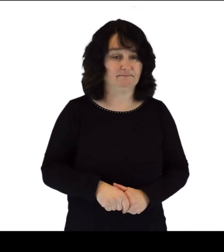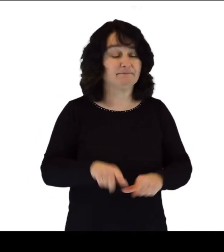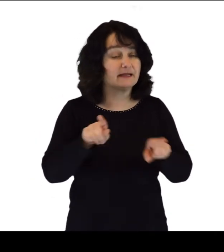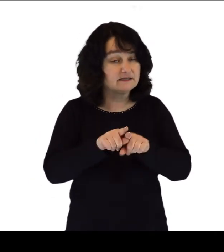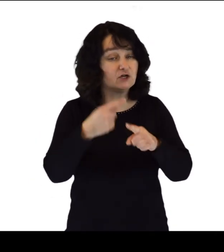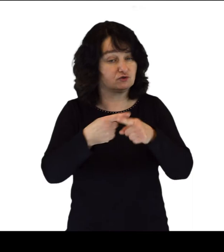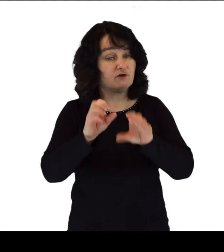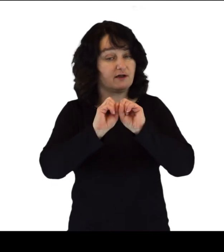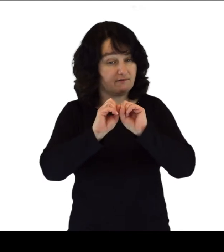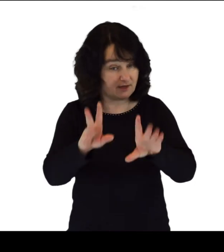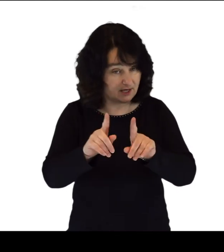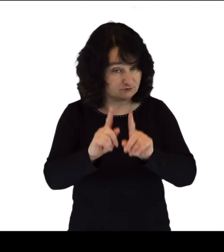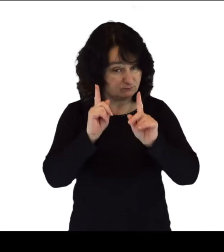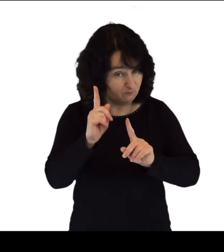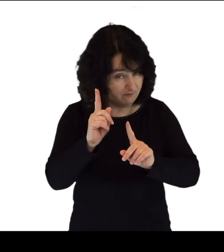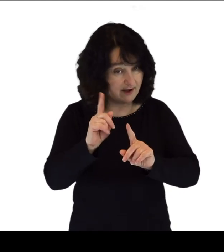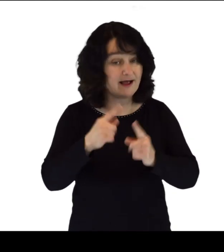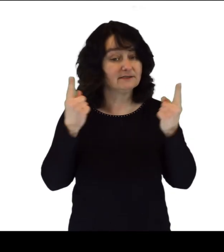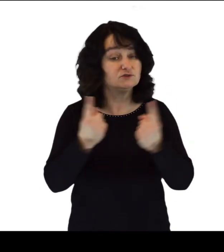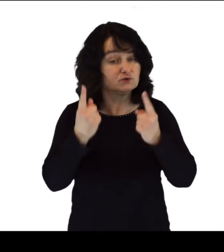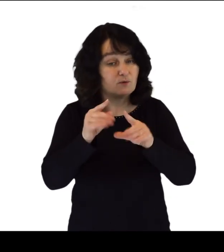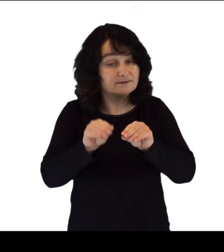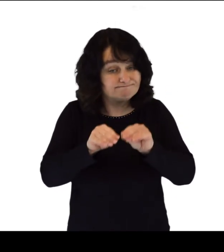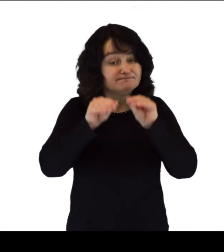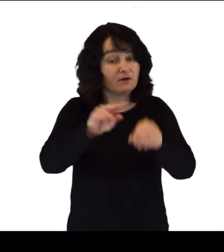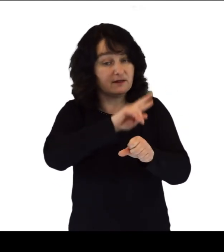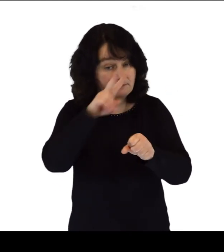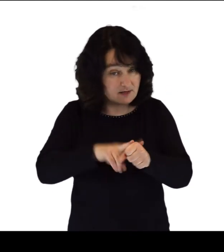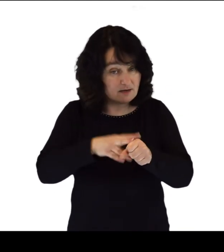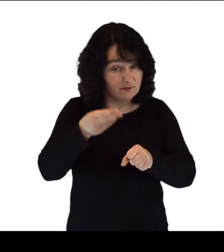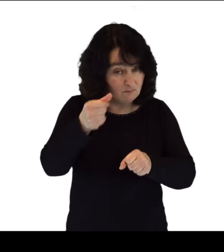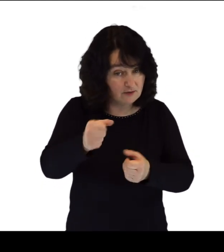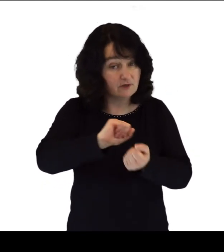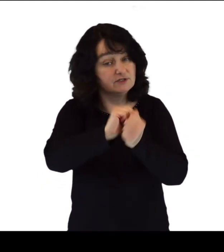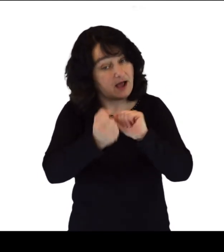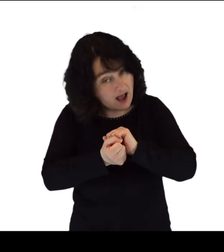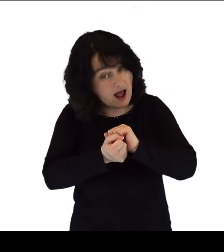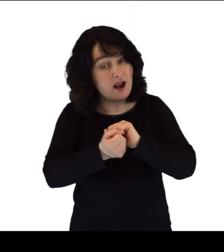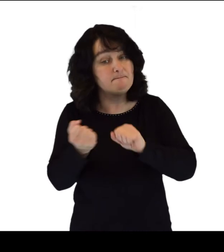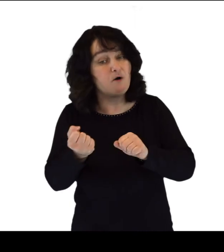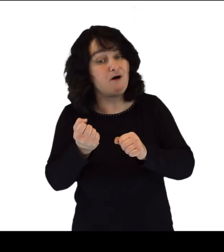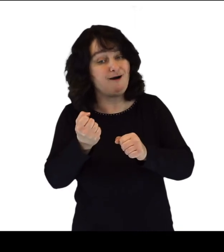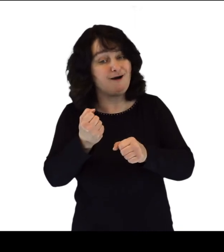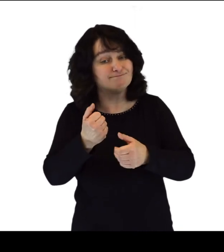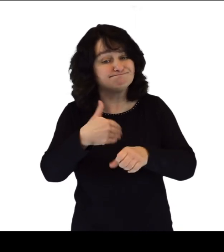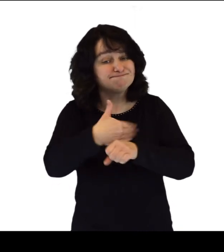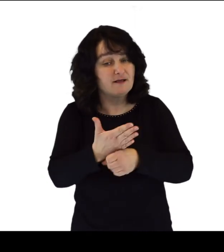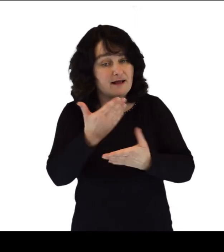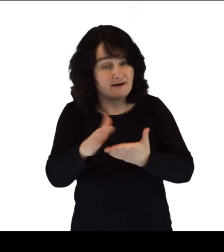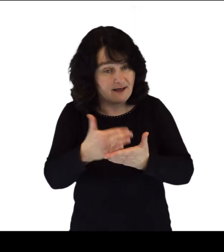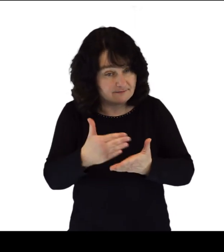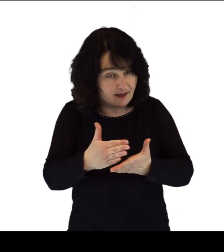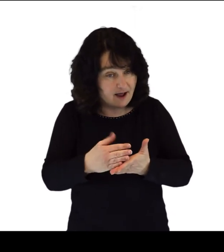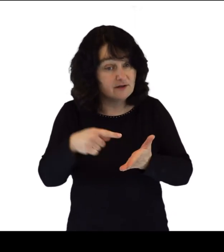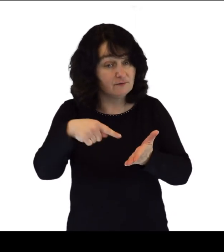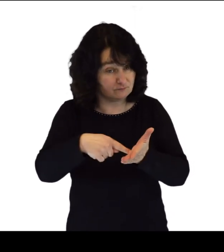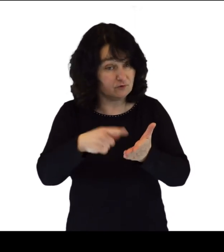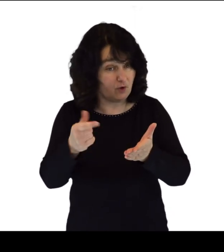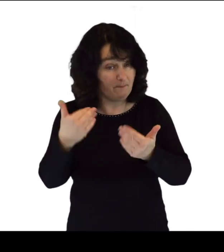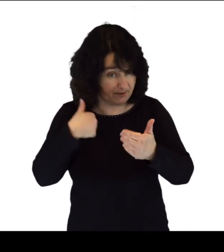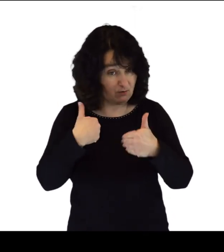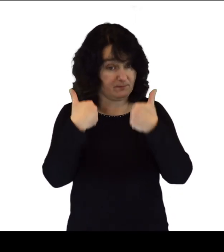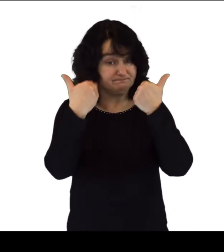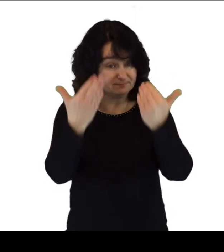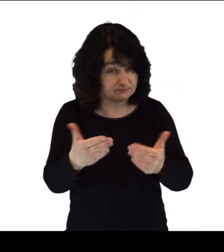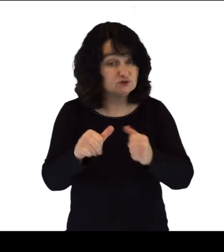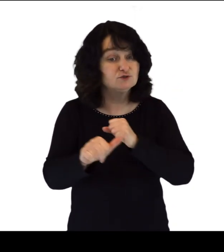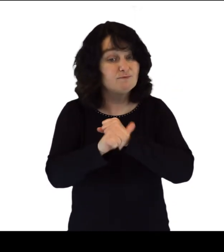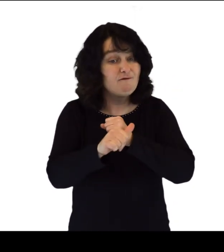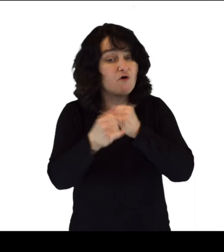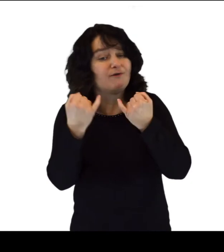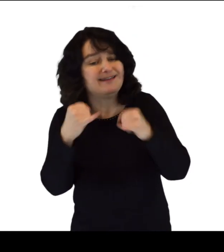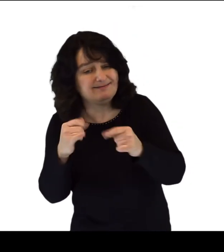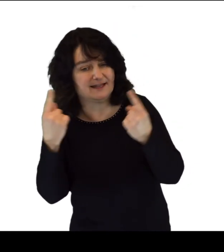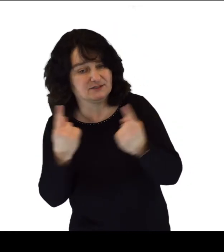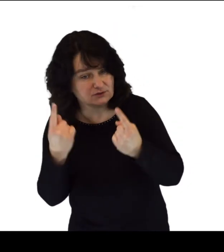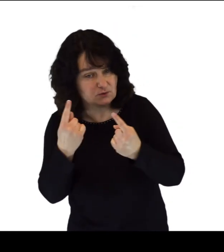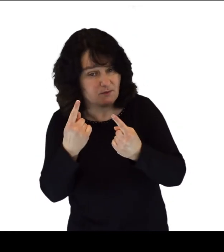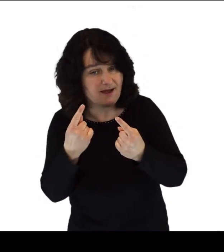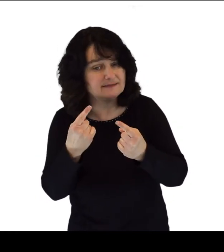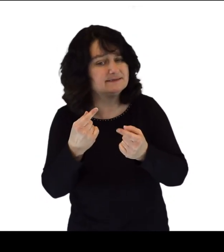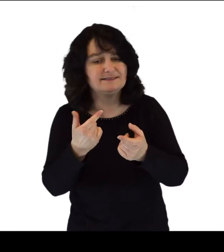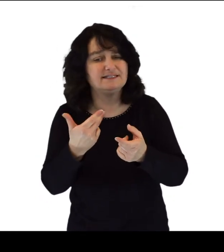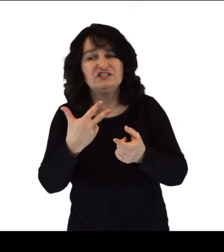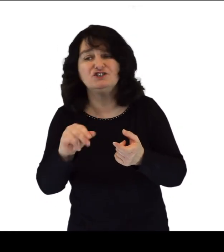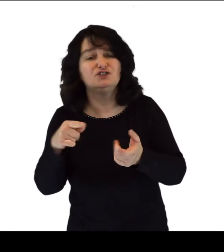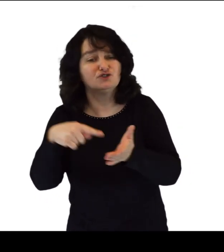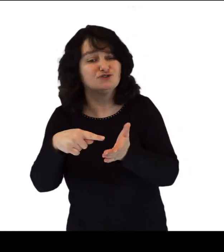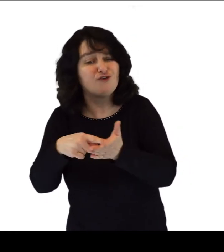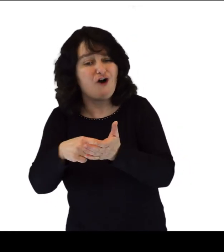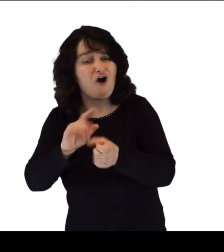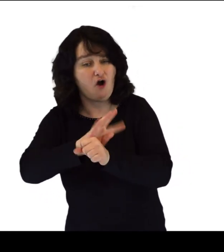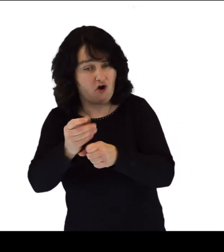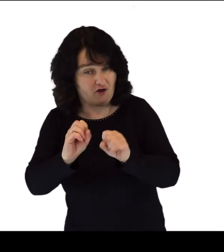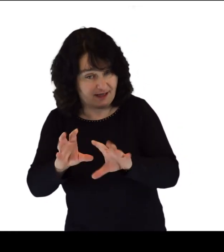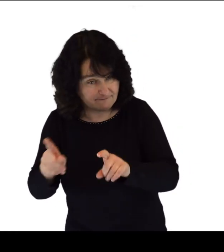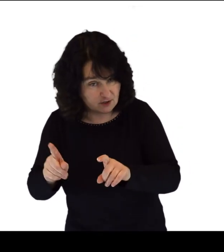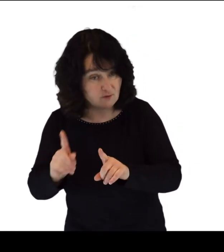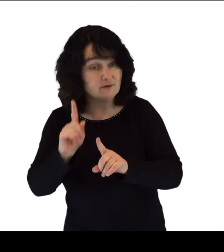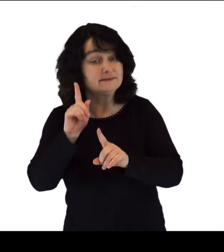Uwagi wymaga fakt, iż w sytuacjach odroczeń terminów płatności lub układów ratalnych, które zostały przyznane z uwagi na inne czynniki – niż ograniczenia związane z koronawirusem